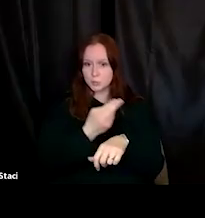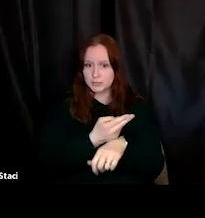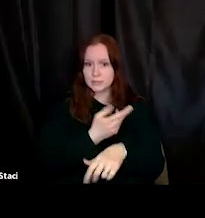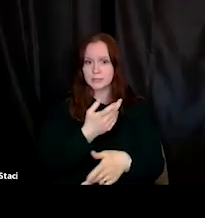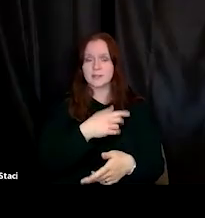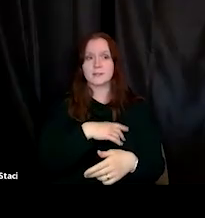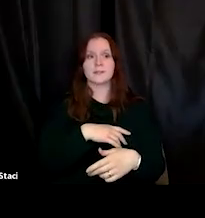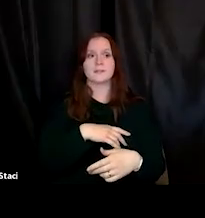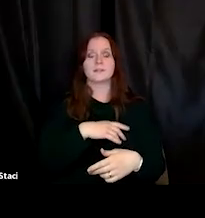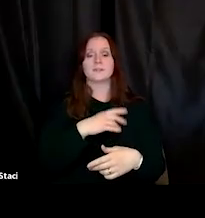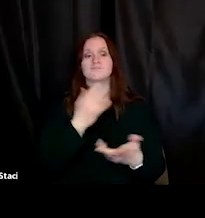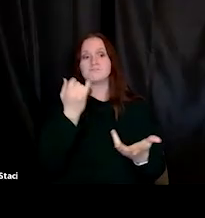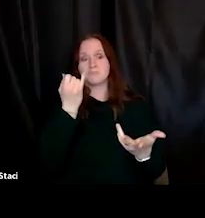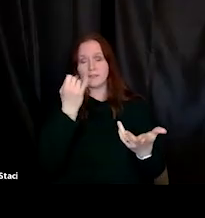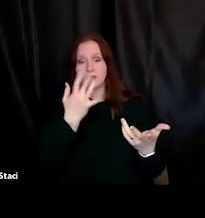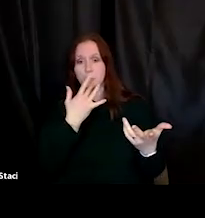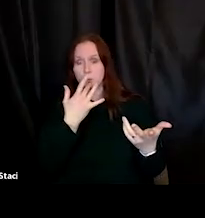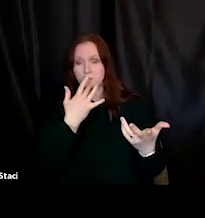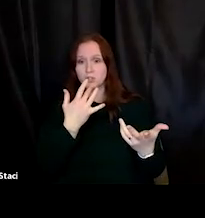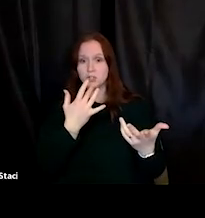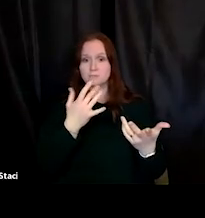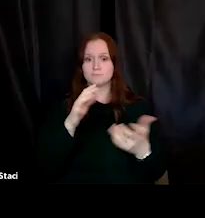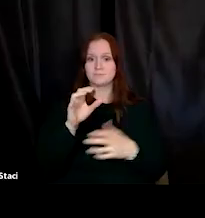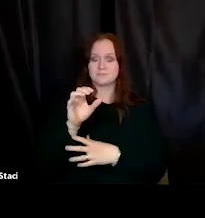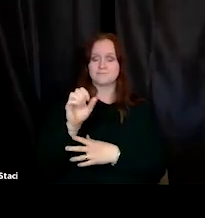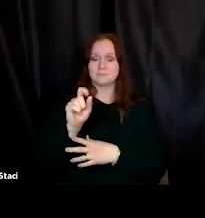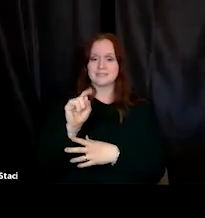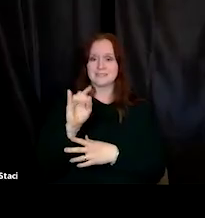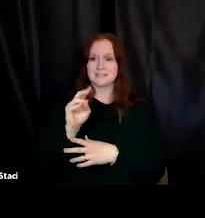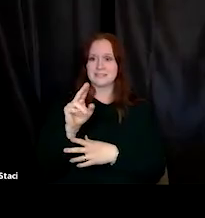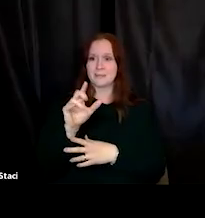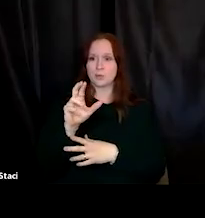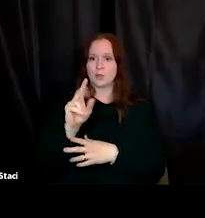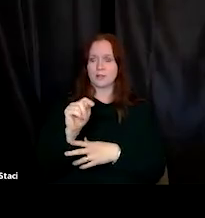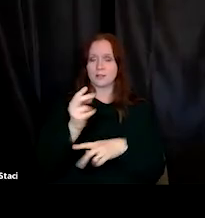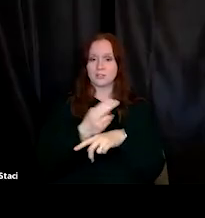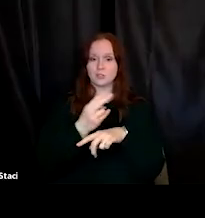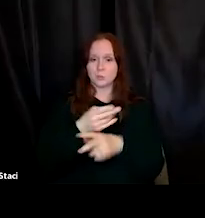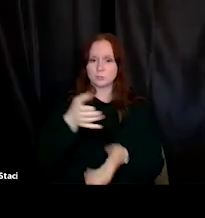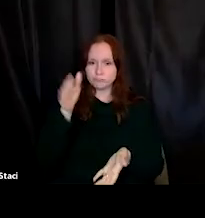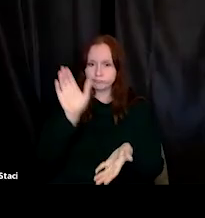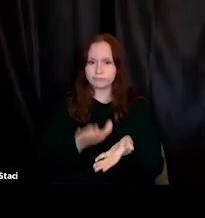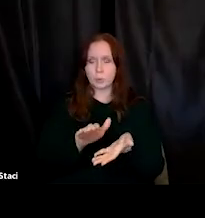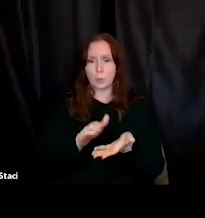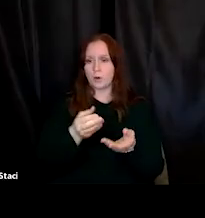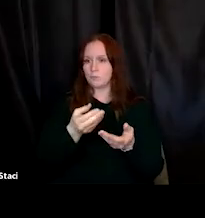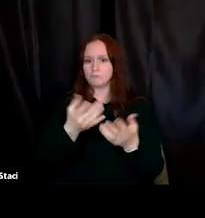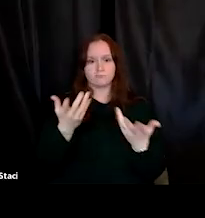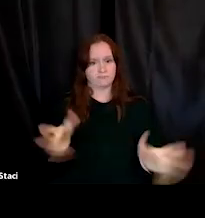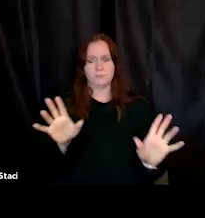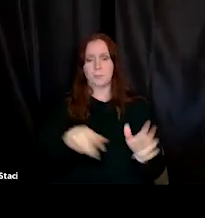son socios clave en esto también. Interactúan con todos los homólogos de la SSA